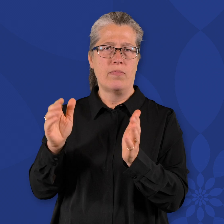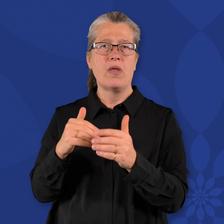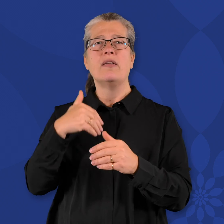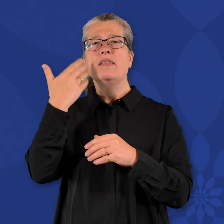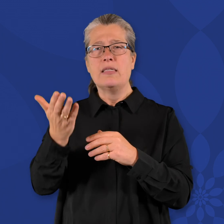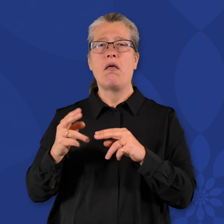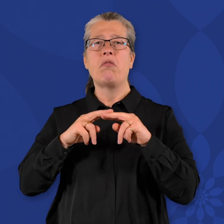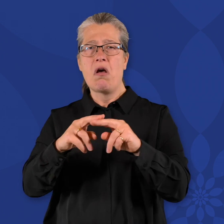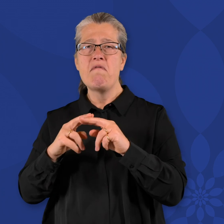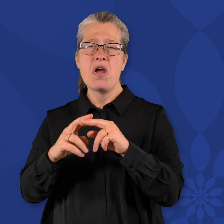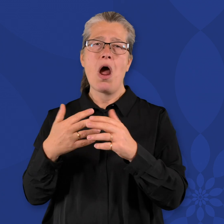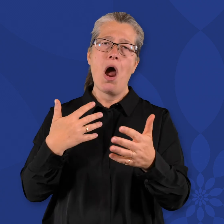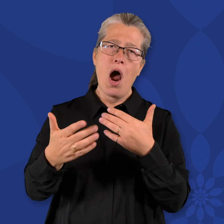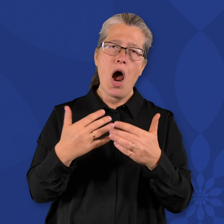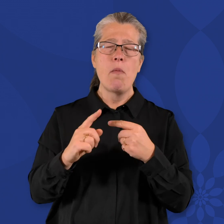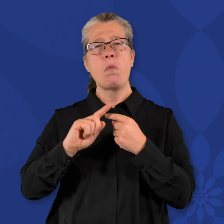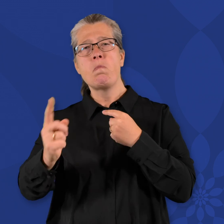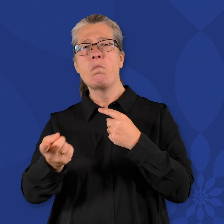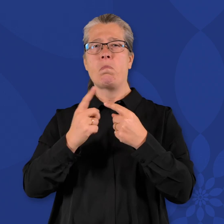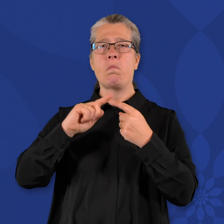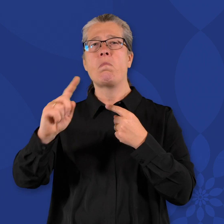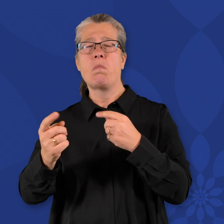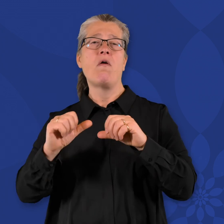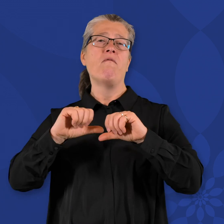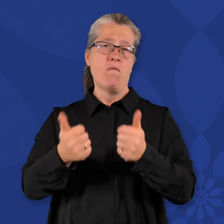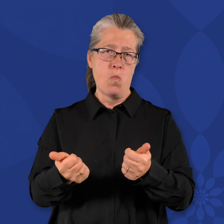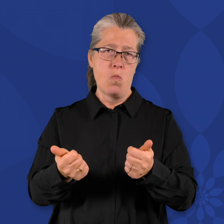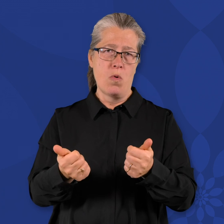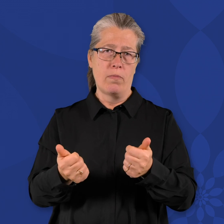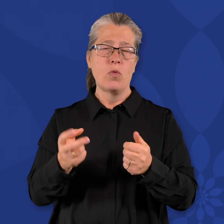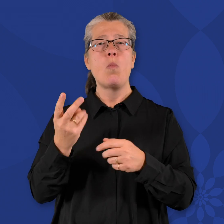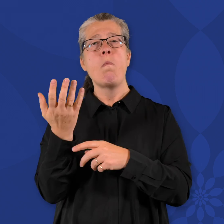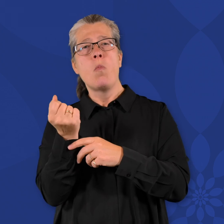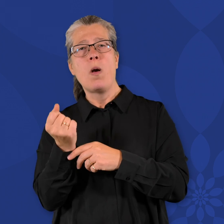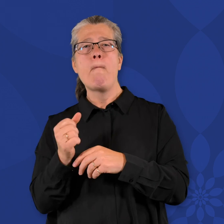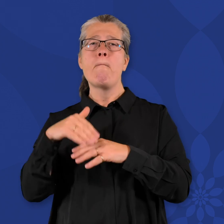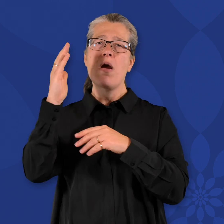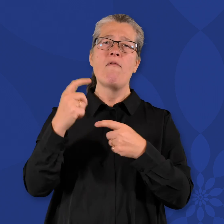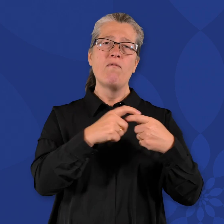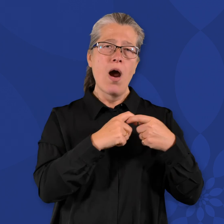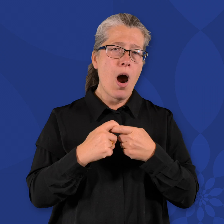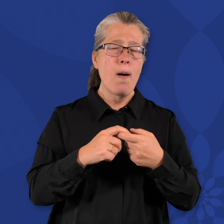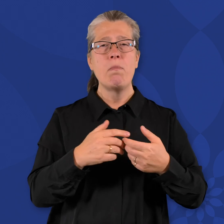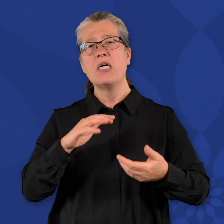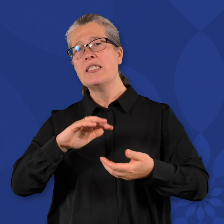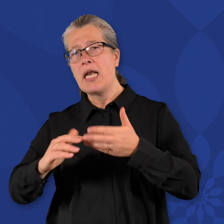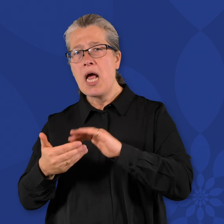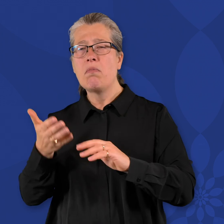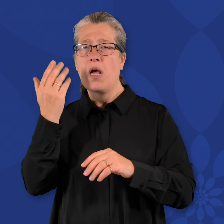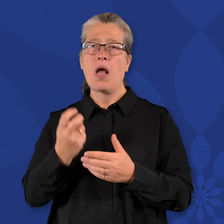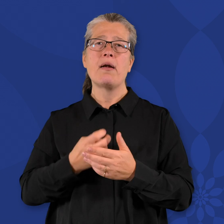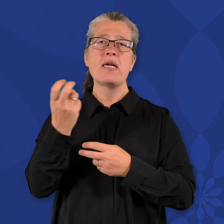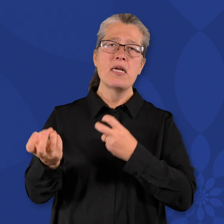Därefter öppnas pendlingstrafiken och utvidgas familjers och släktingars möjligheter att -